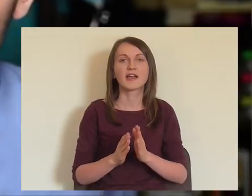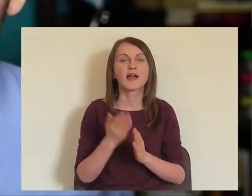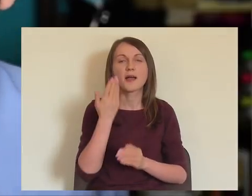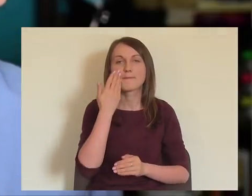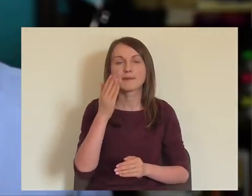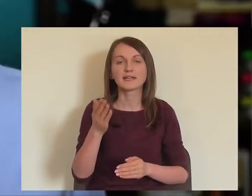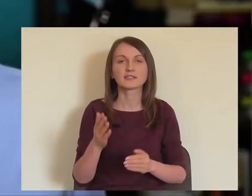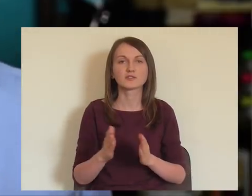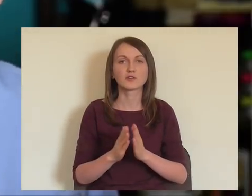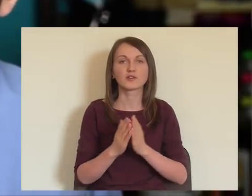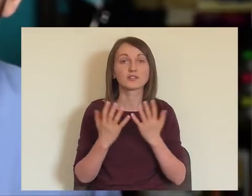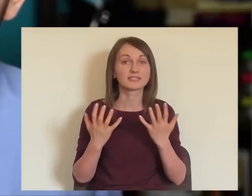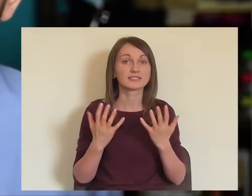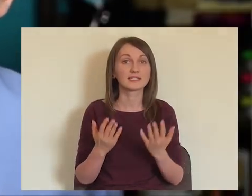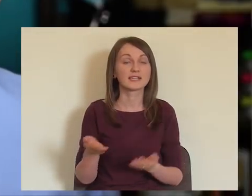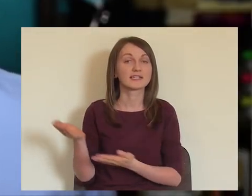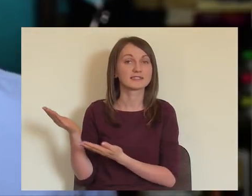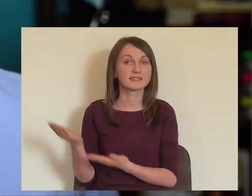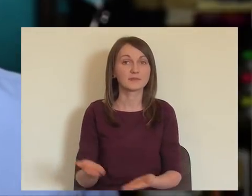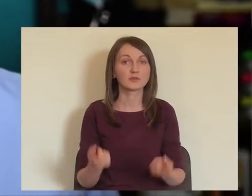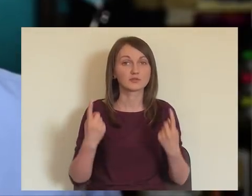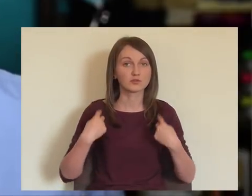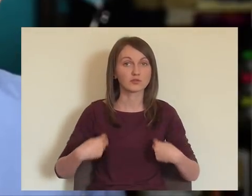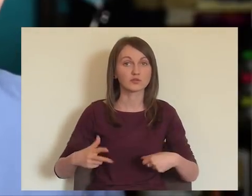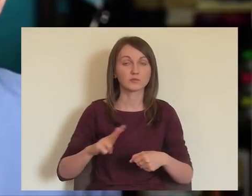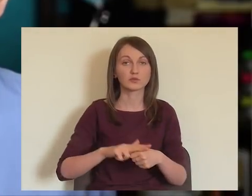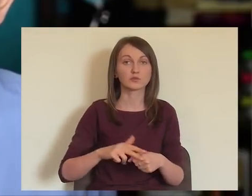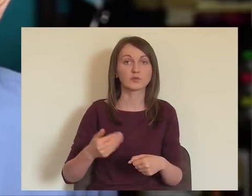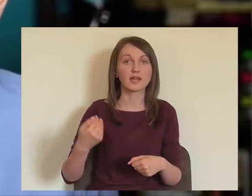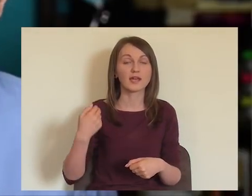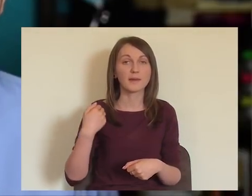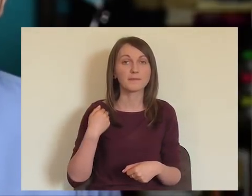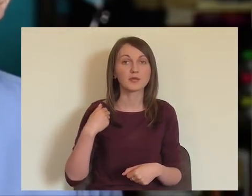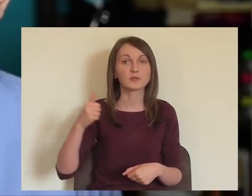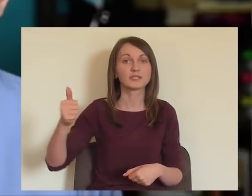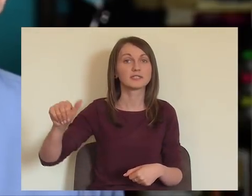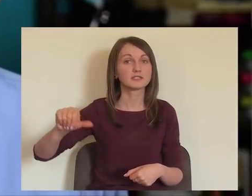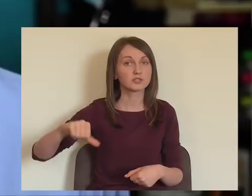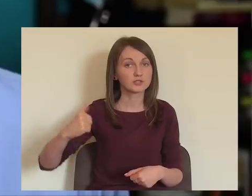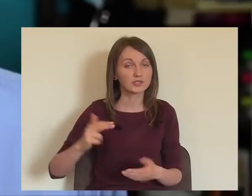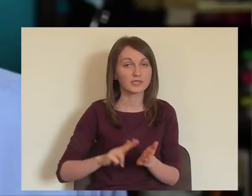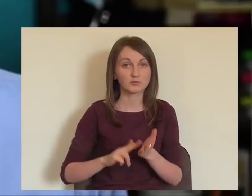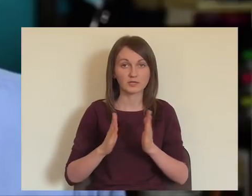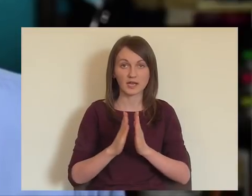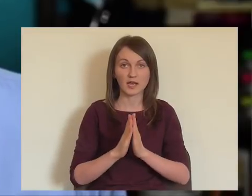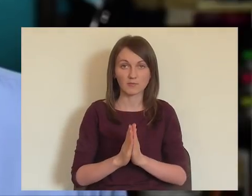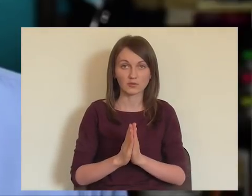Bardzo chciałbym zaprosić te wszystkie osoby, które w zeszłym tygodniu były na medytacji albo zrobiły ją w ciągu tygodnia,